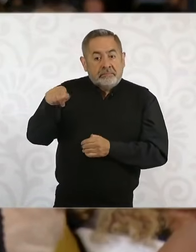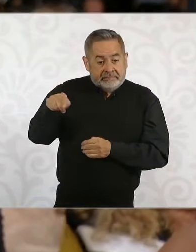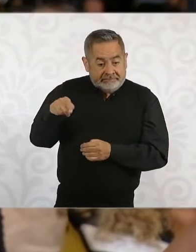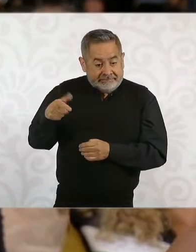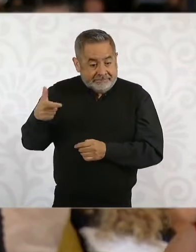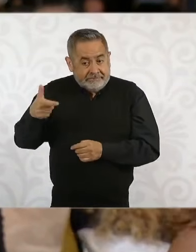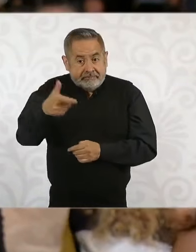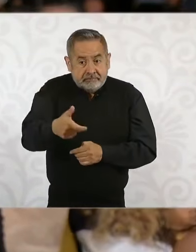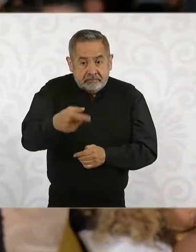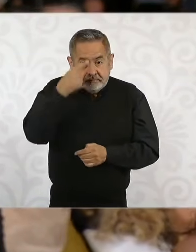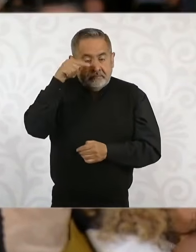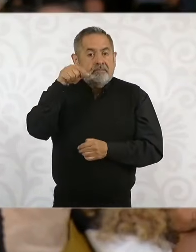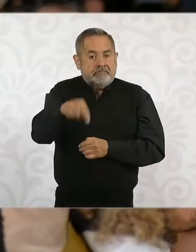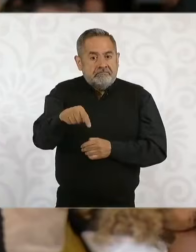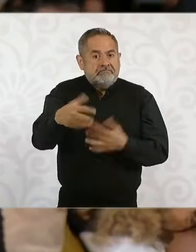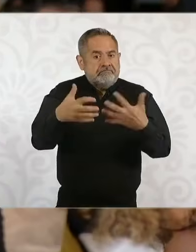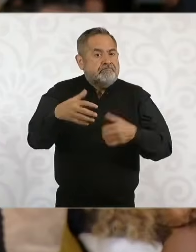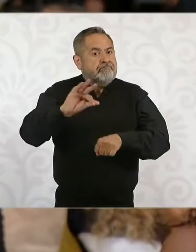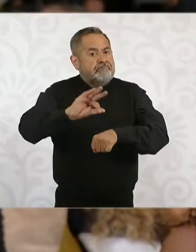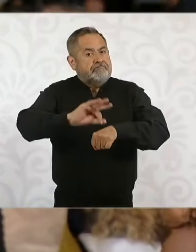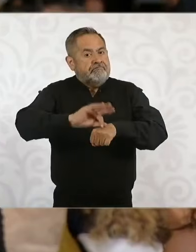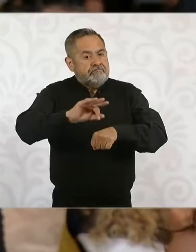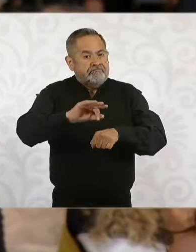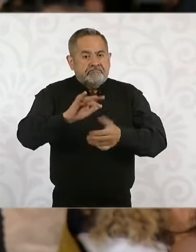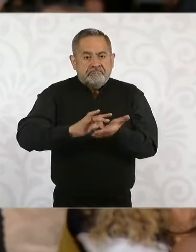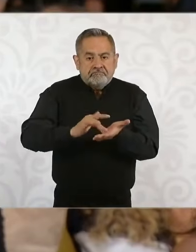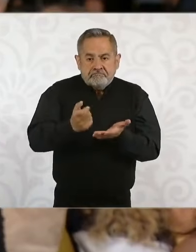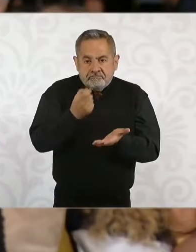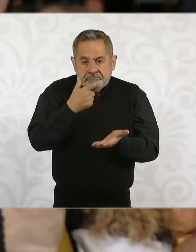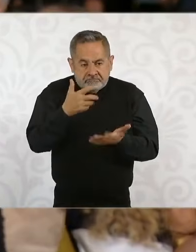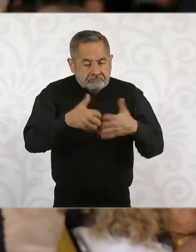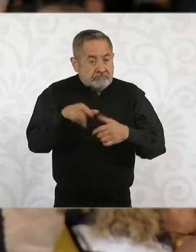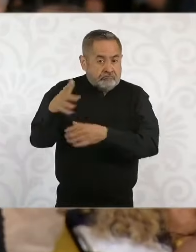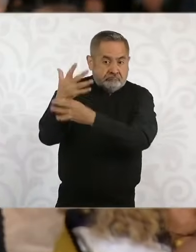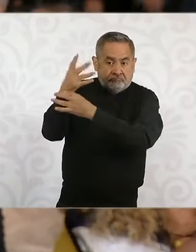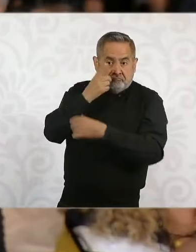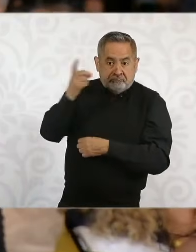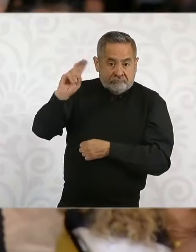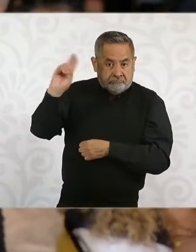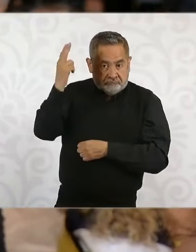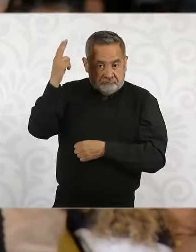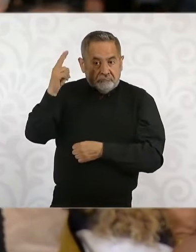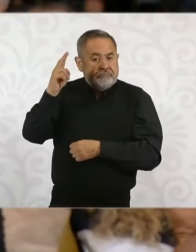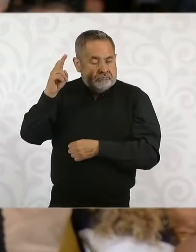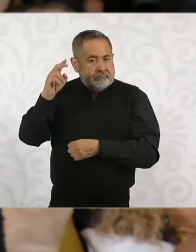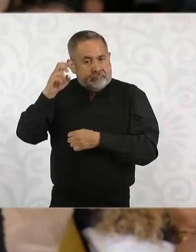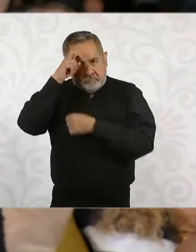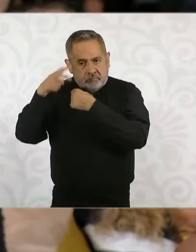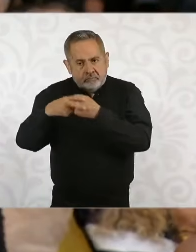va a ser en la industria farmacéutica. Eso es lo que dijeron en su plan. ¿Para cuándo cree